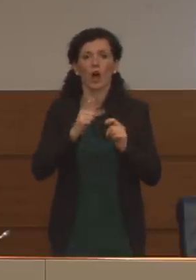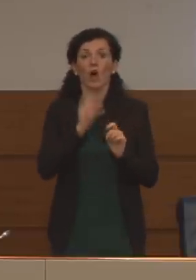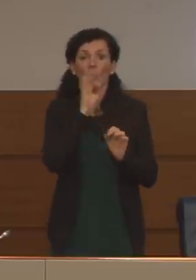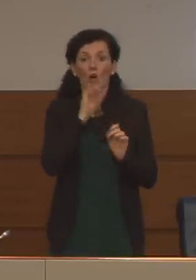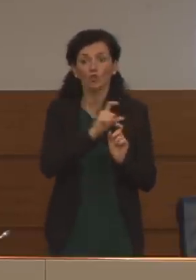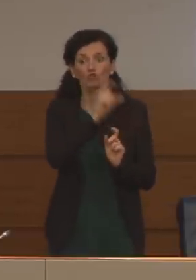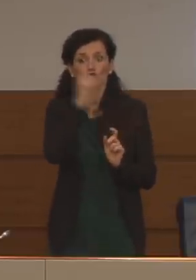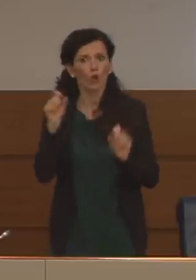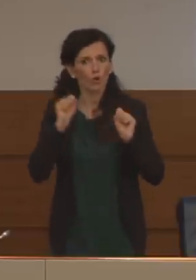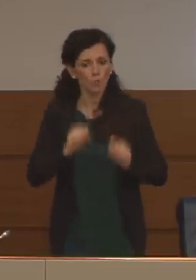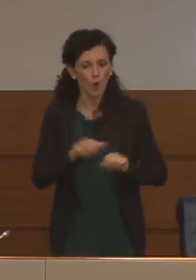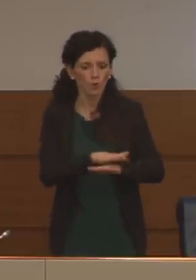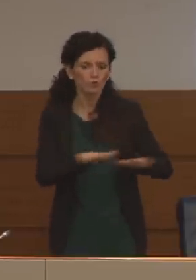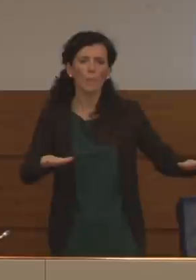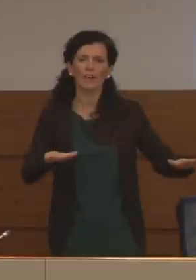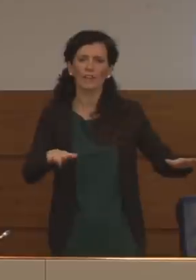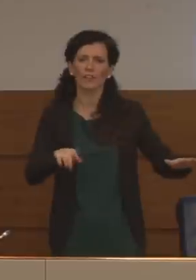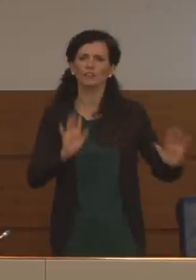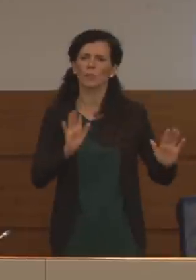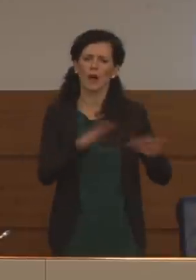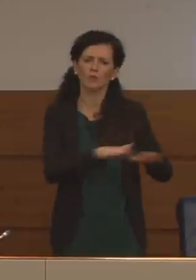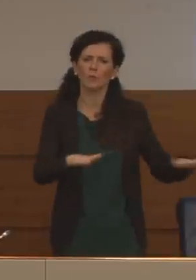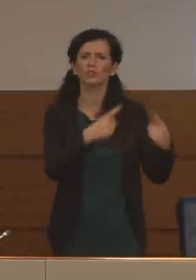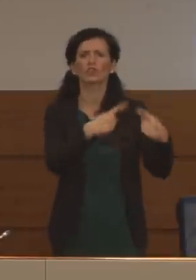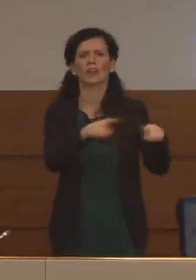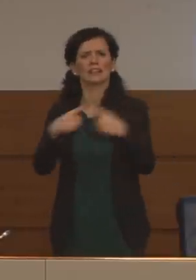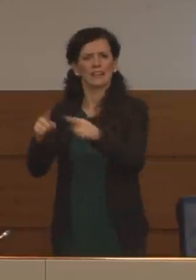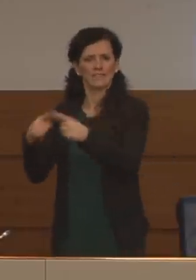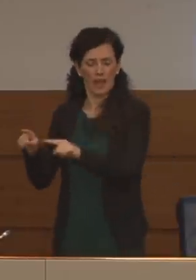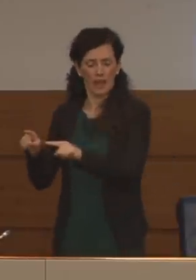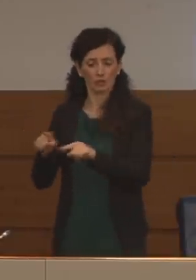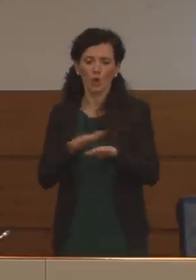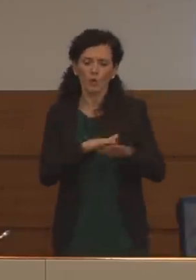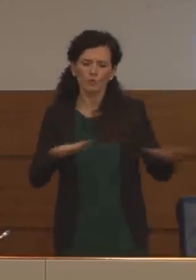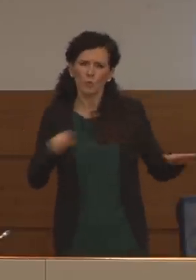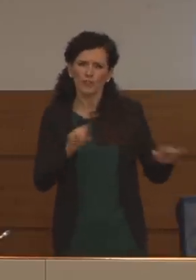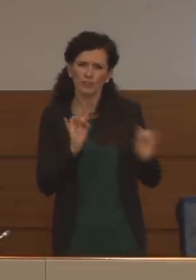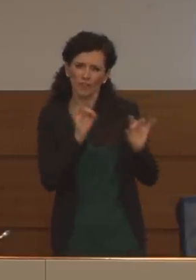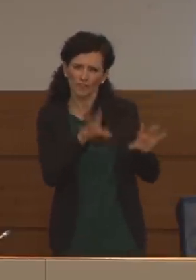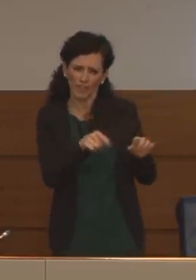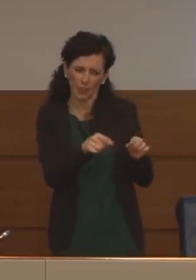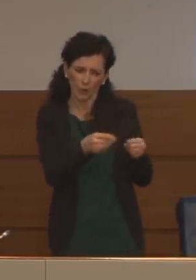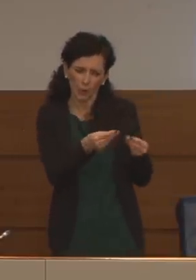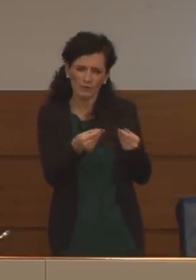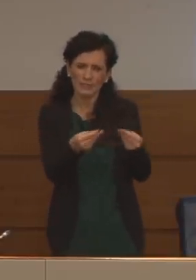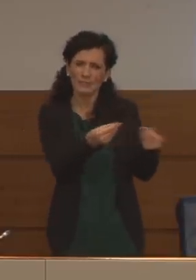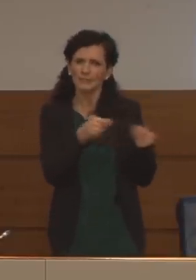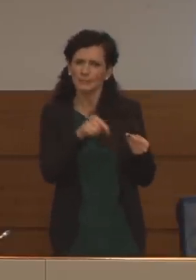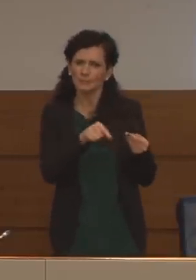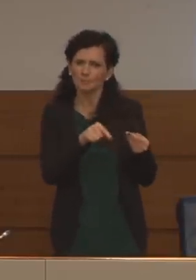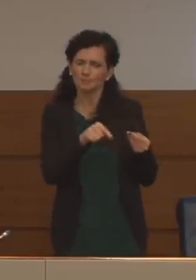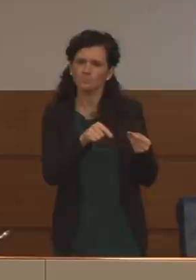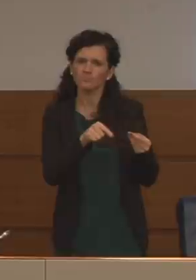laddove su queste superfici rimangano protetti o non